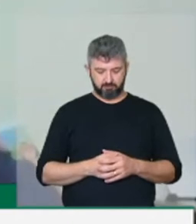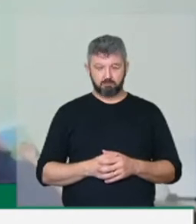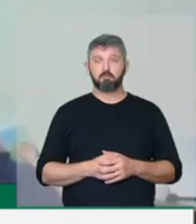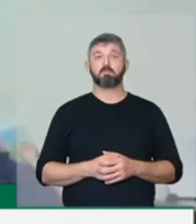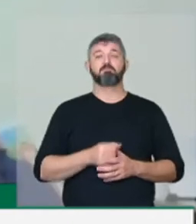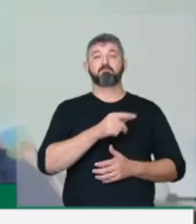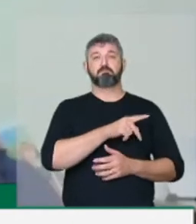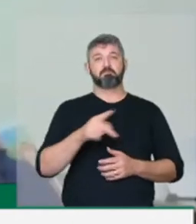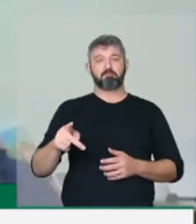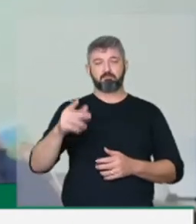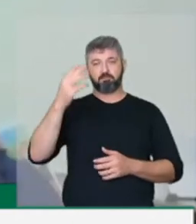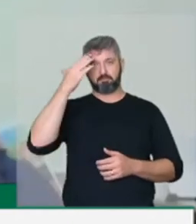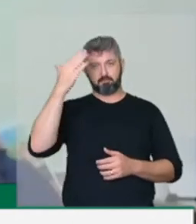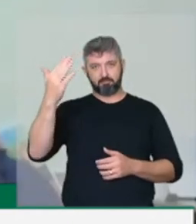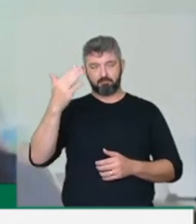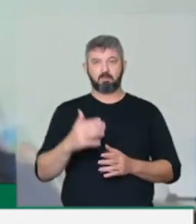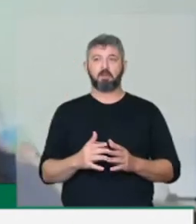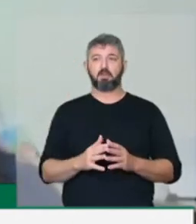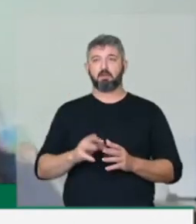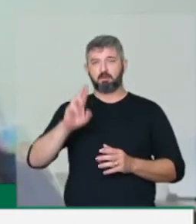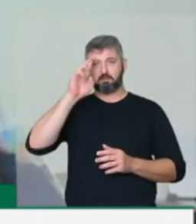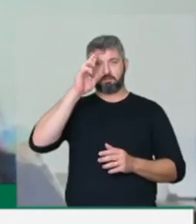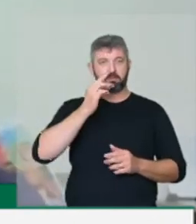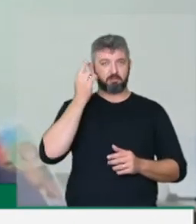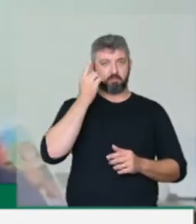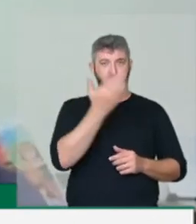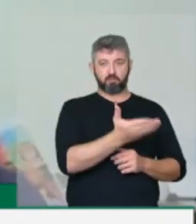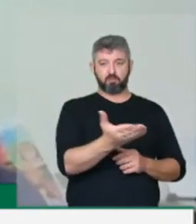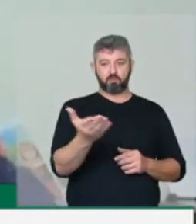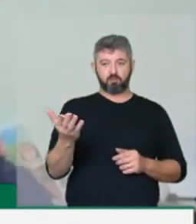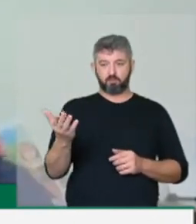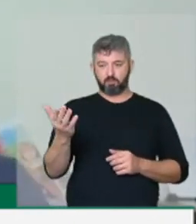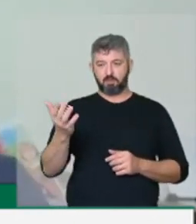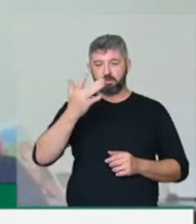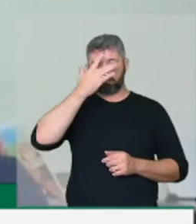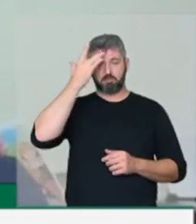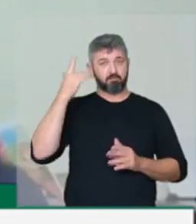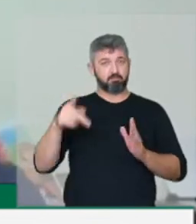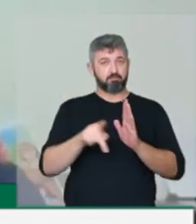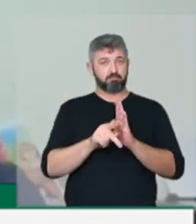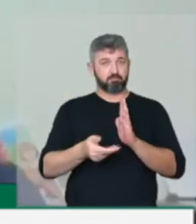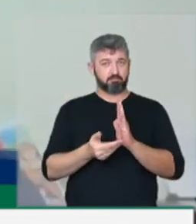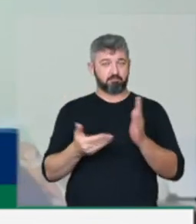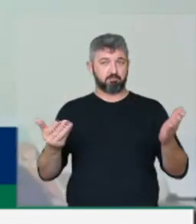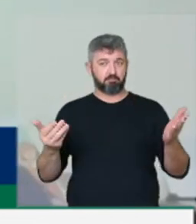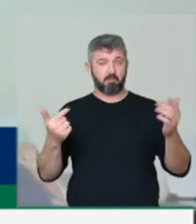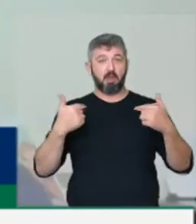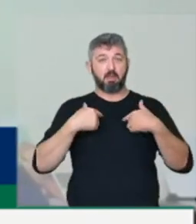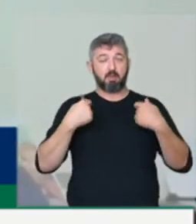SENHORES PARLAMENTARES... DEMAIS MEMBROS DESSA CASA. EU NÃO PODERIA DEIXAR DE FALAR NO DIA DE HOJE. ESTÃO EM